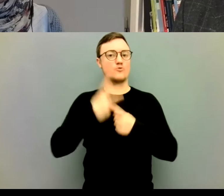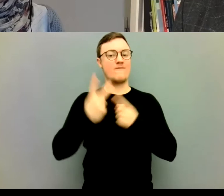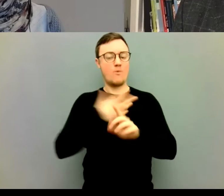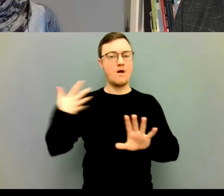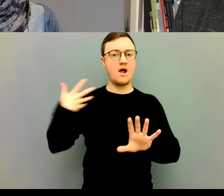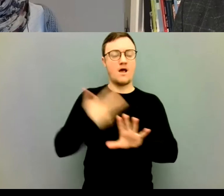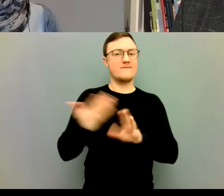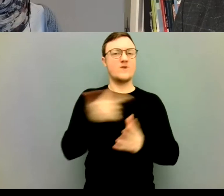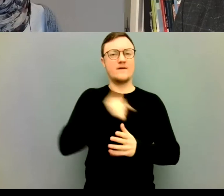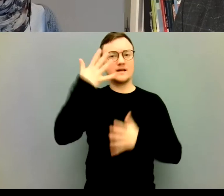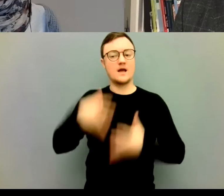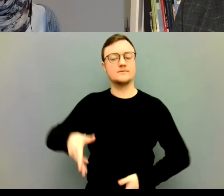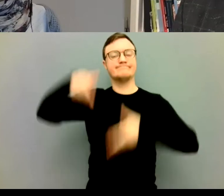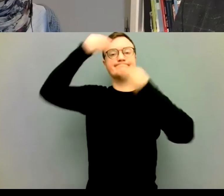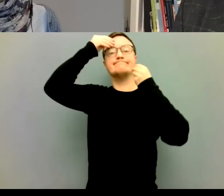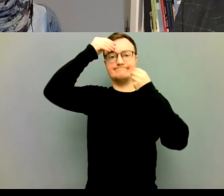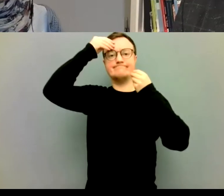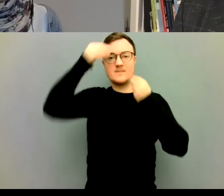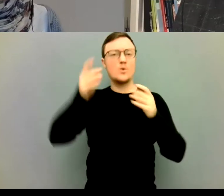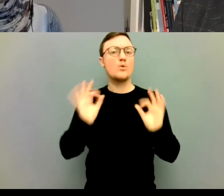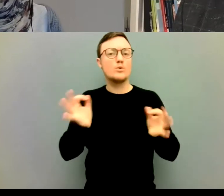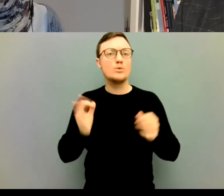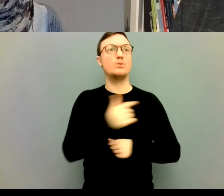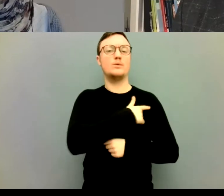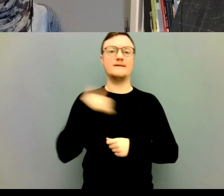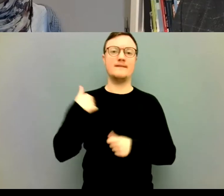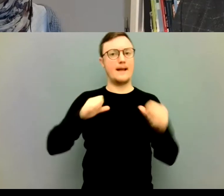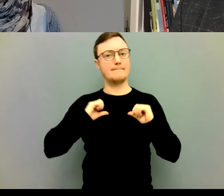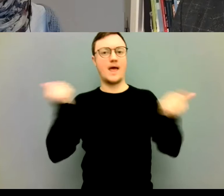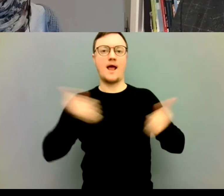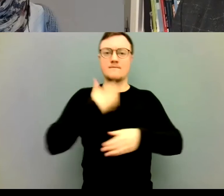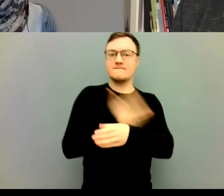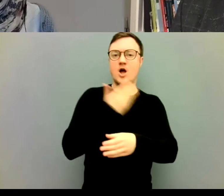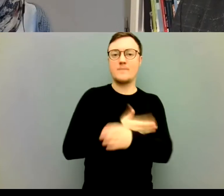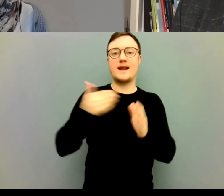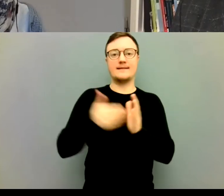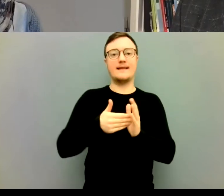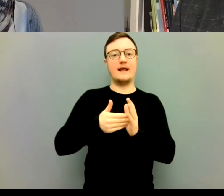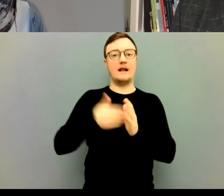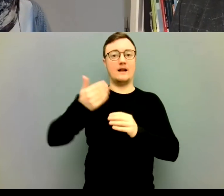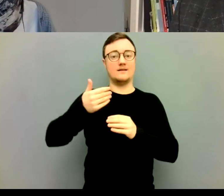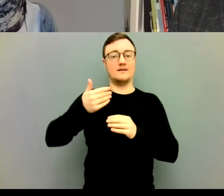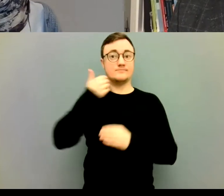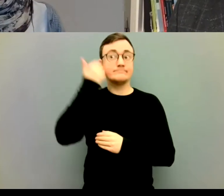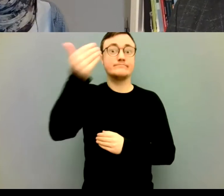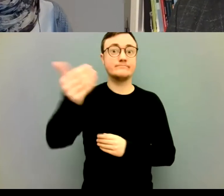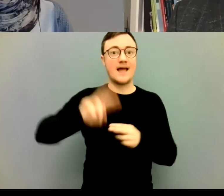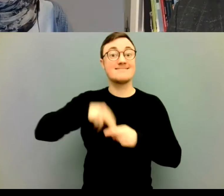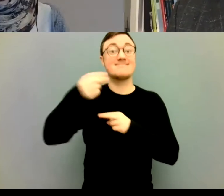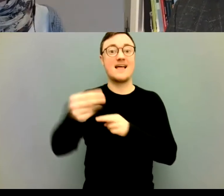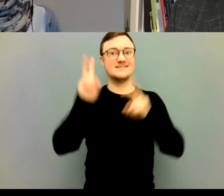vi har bakom oss, och hur kommer vi vara rustade inför nästa vårdkris?